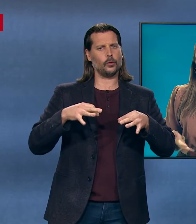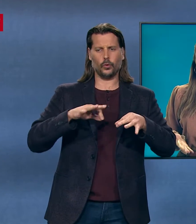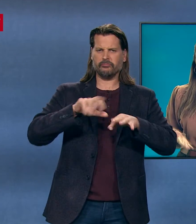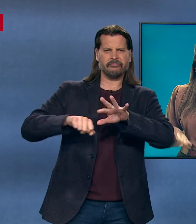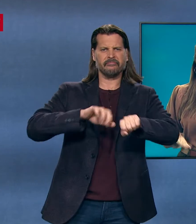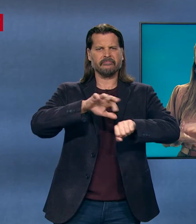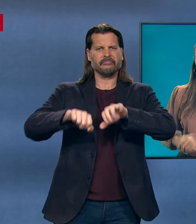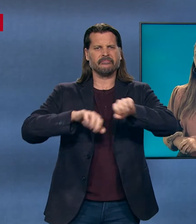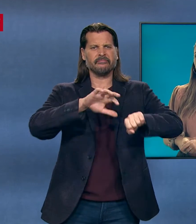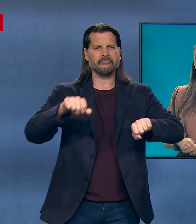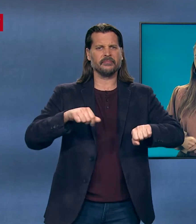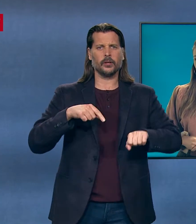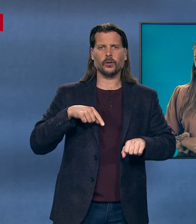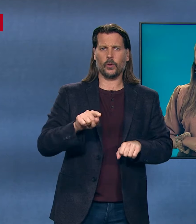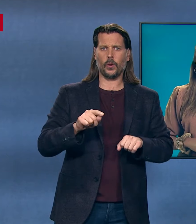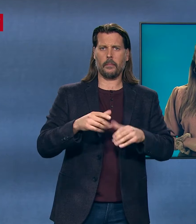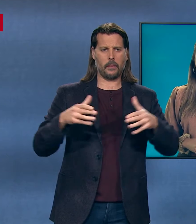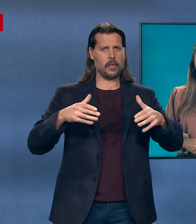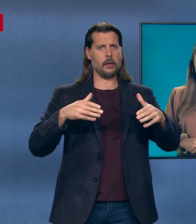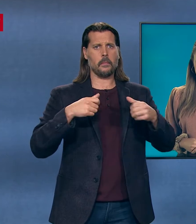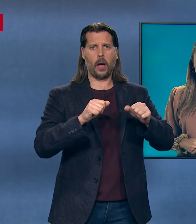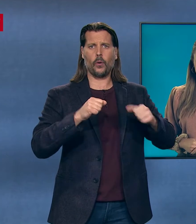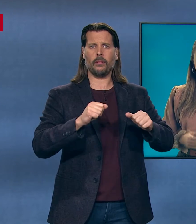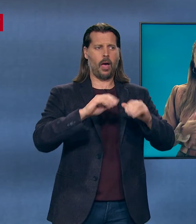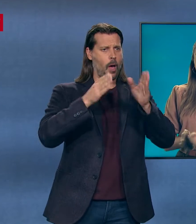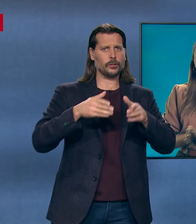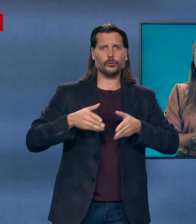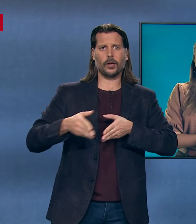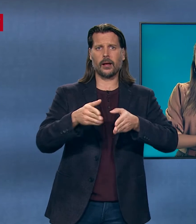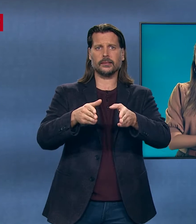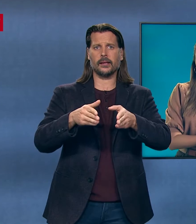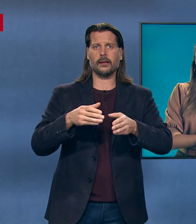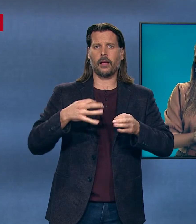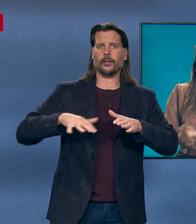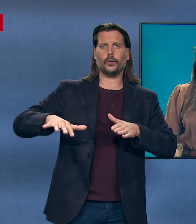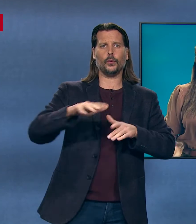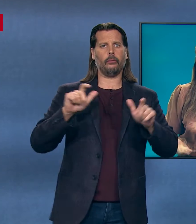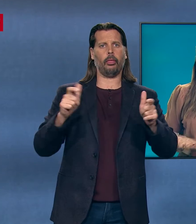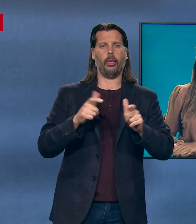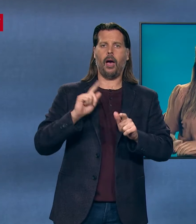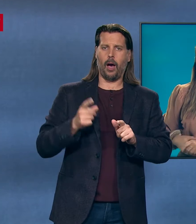weil wir immer mehr Häuser und Strassen bauen. Je weniger Naturfläche, desto weniger Biodiversität.